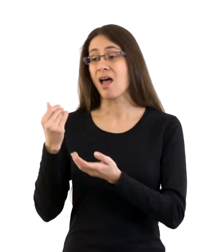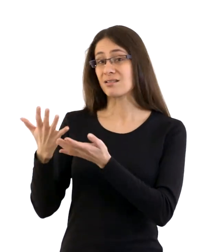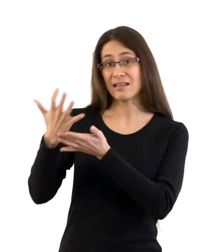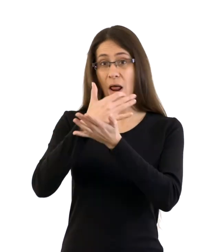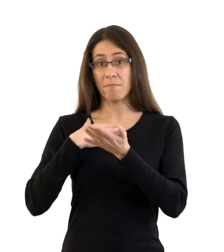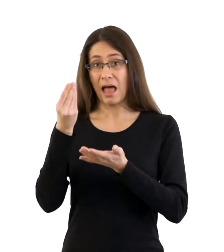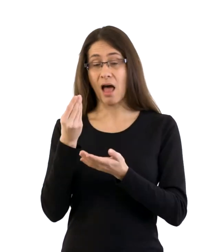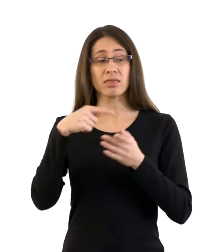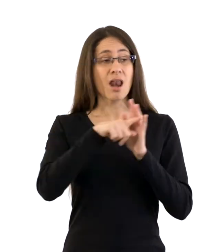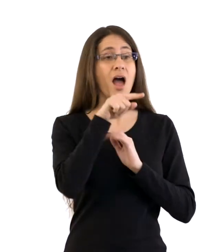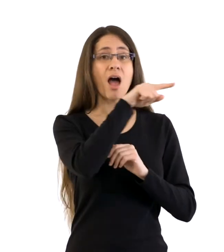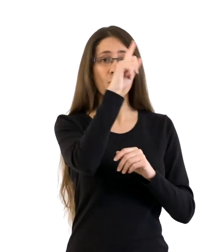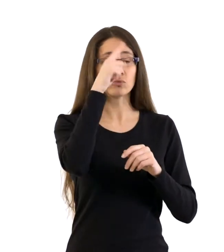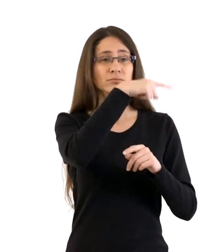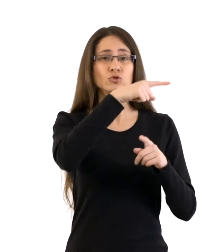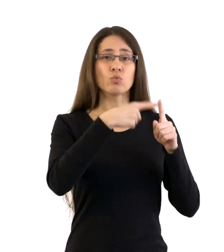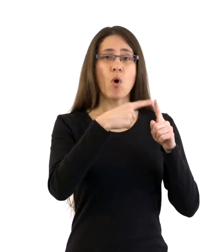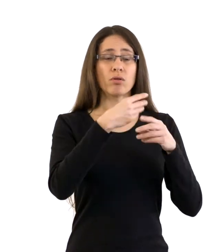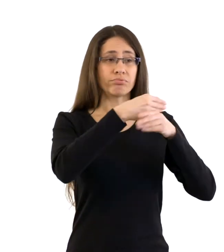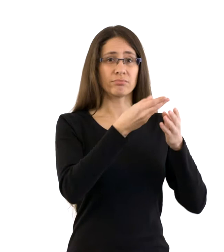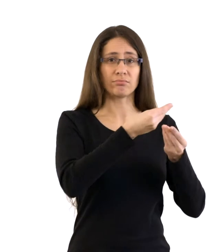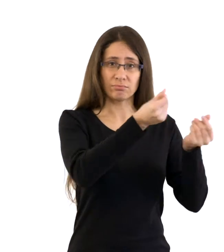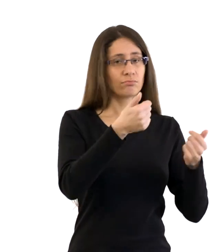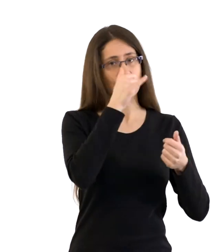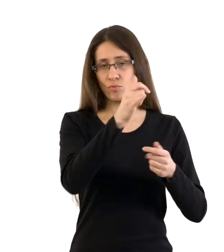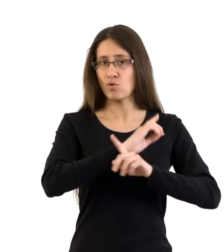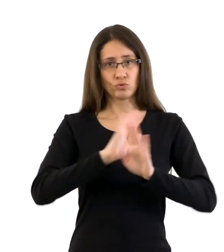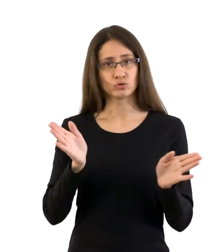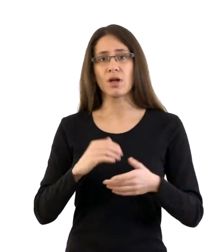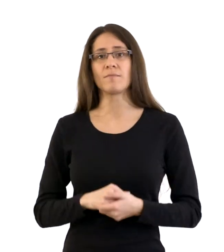nie może być przeznaczony do podziału między jego członków.